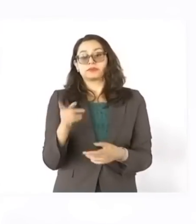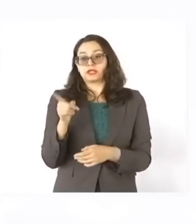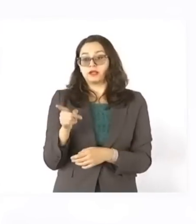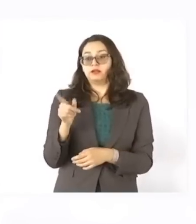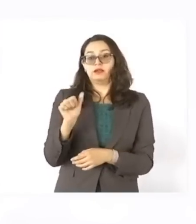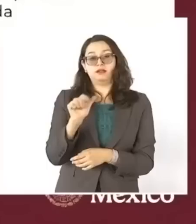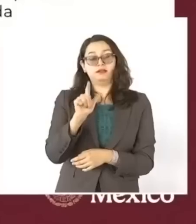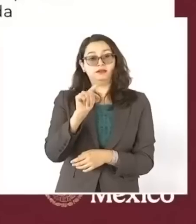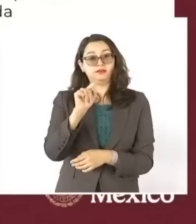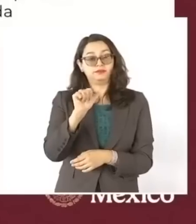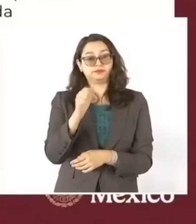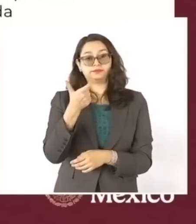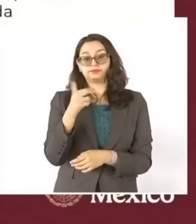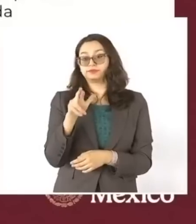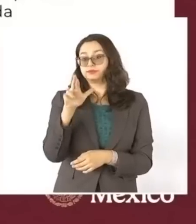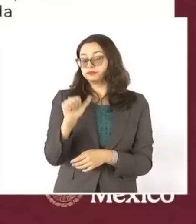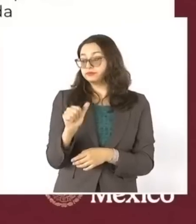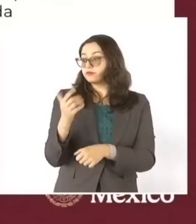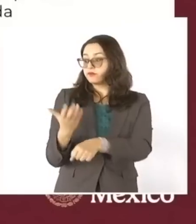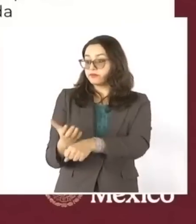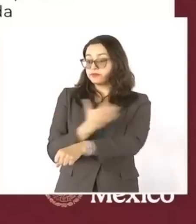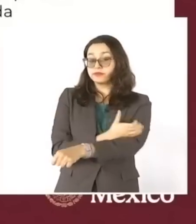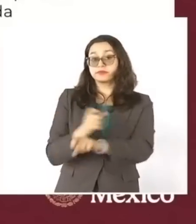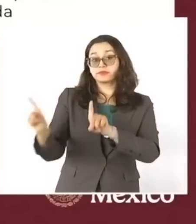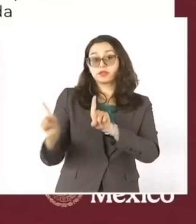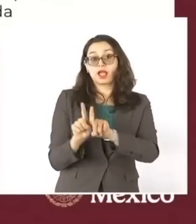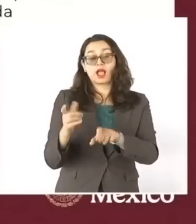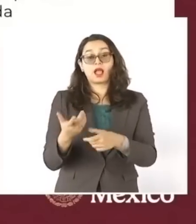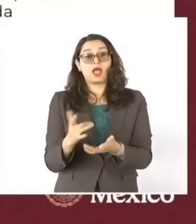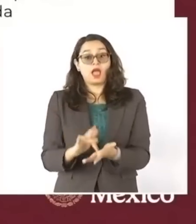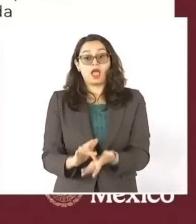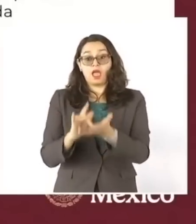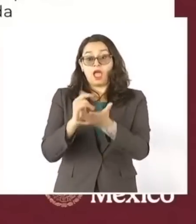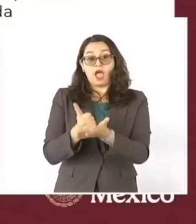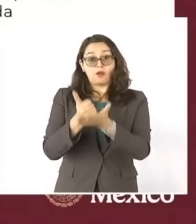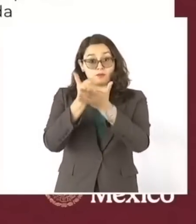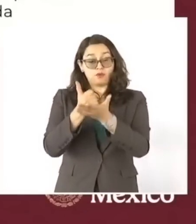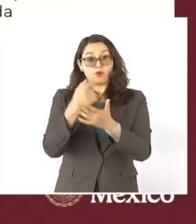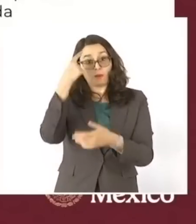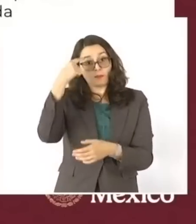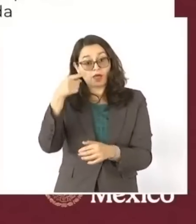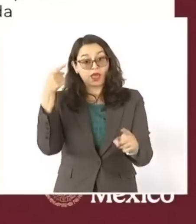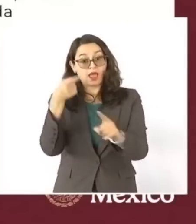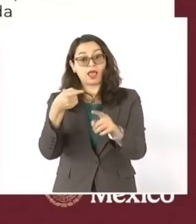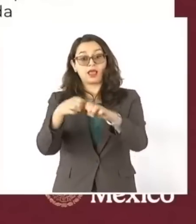nos ha estado ayudando a coordinar un grupo de trabajo y Francisco Cervantes como presidente